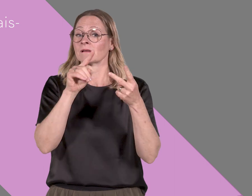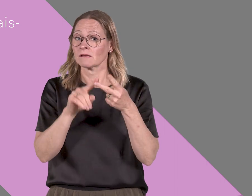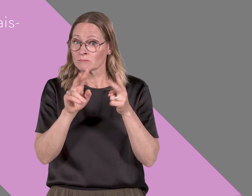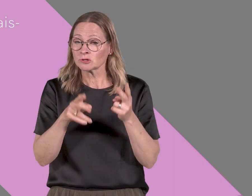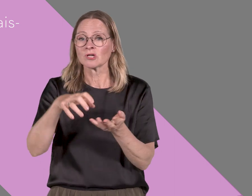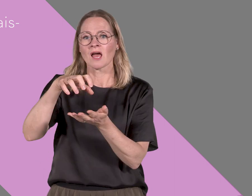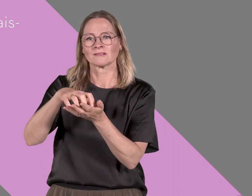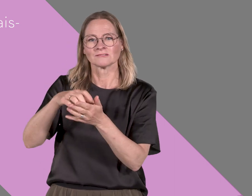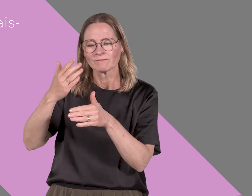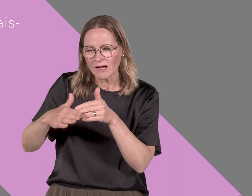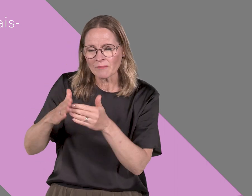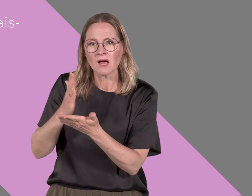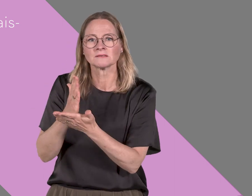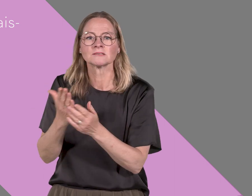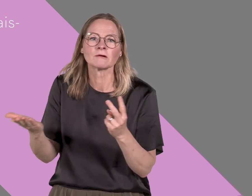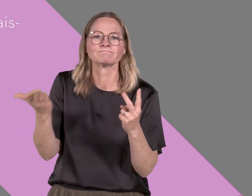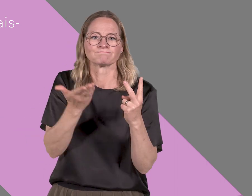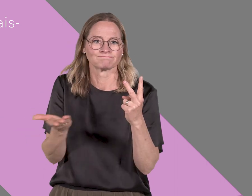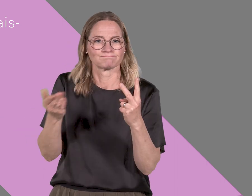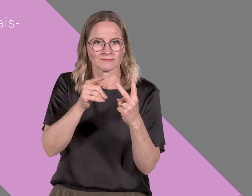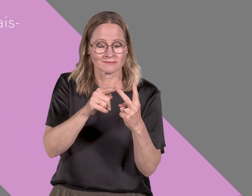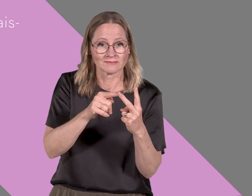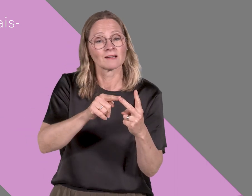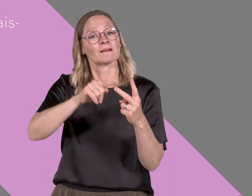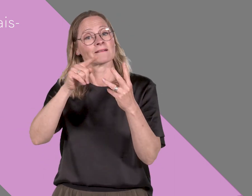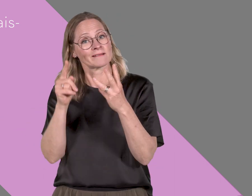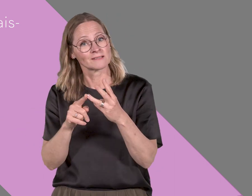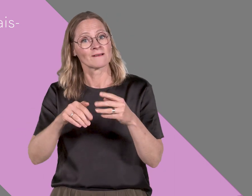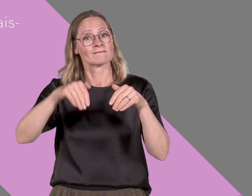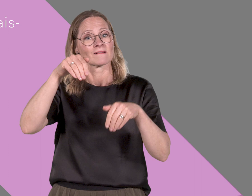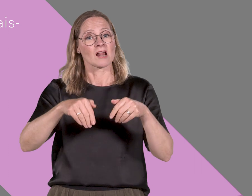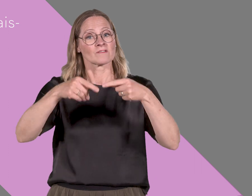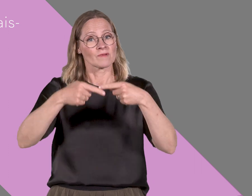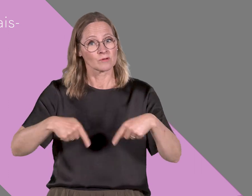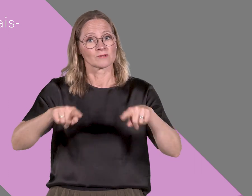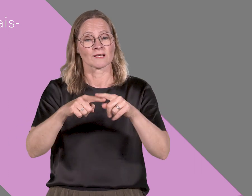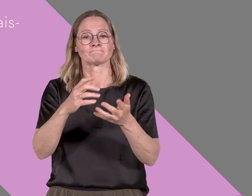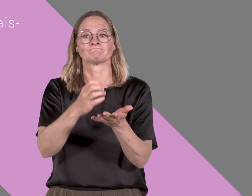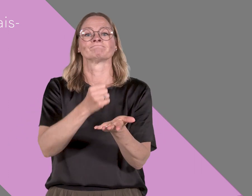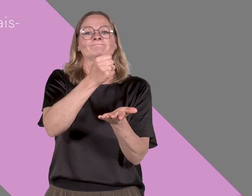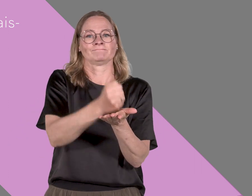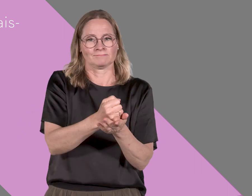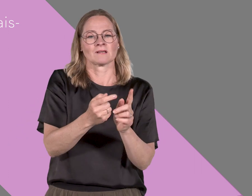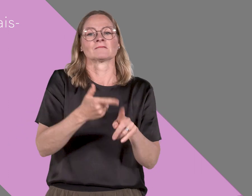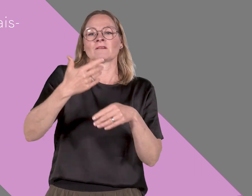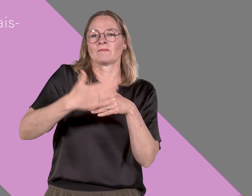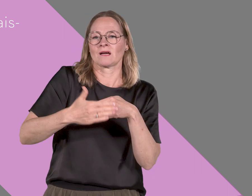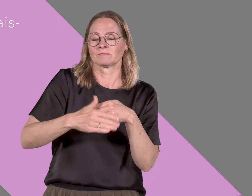sekä hallituksen valmistelemat asiat. Lisäksi kokouksessa asetetaan vaalivaliokunta valmistelemaan -